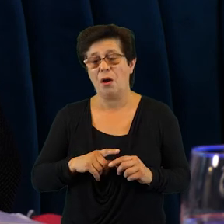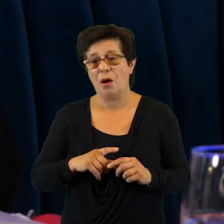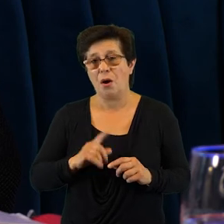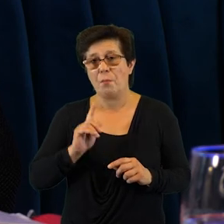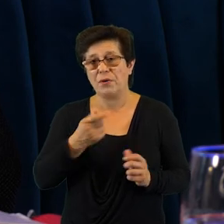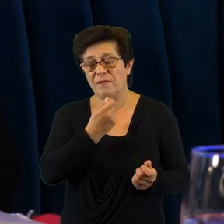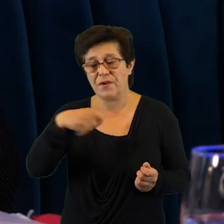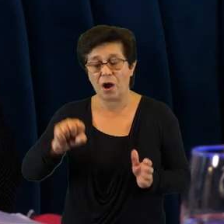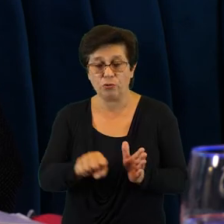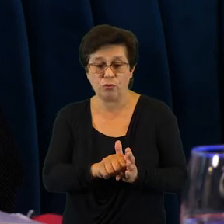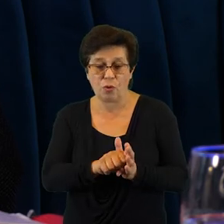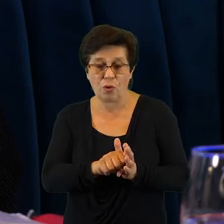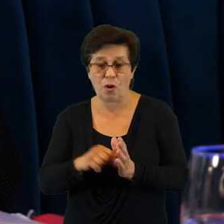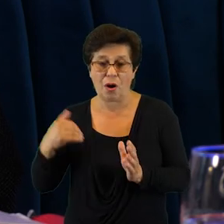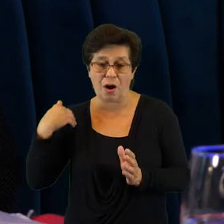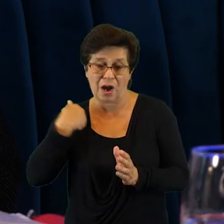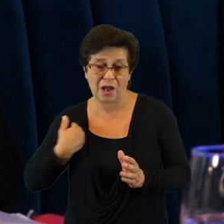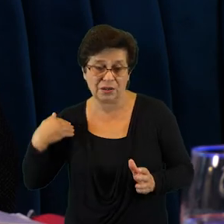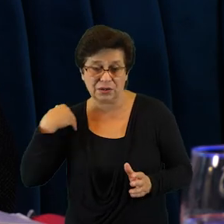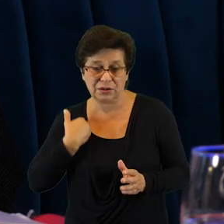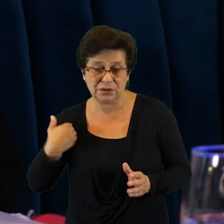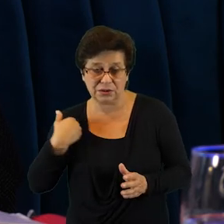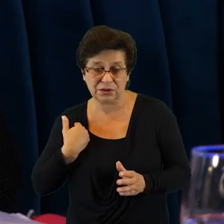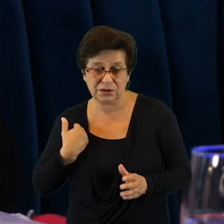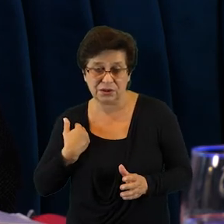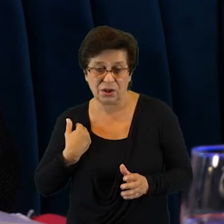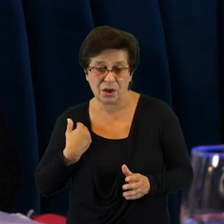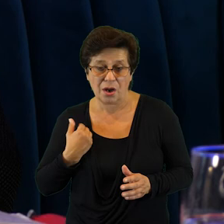i tam mieszka do 1951 roku.